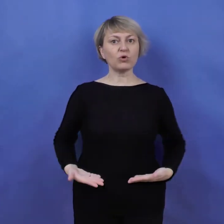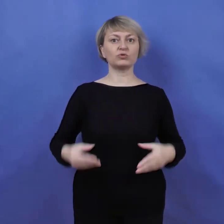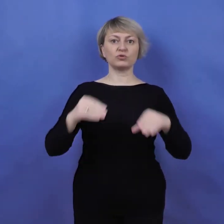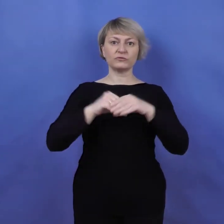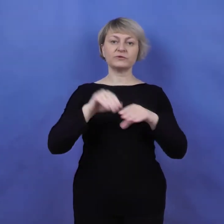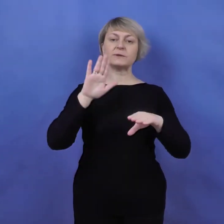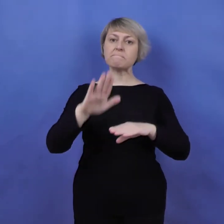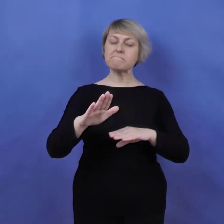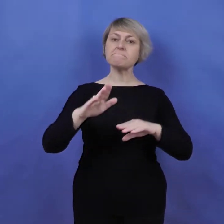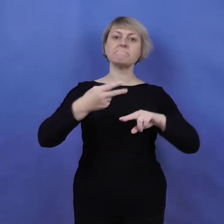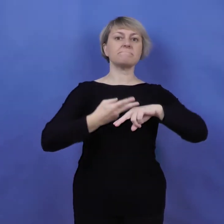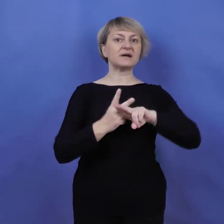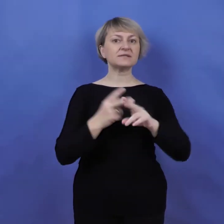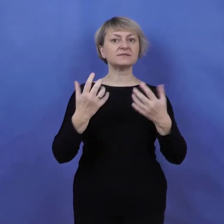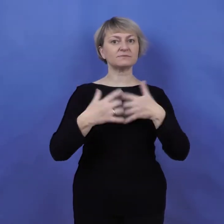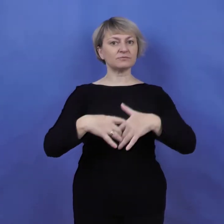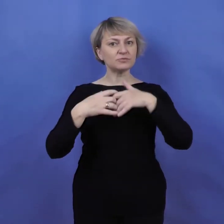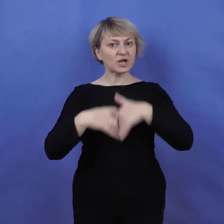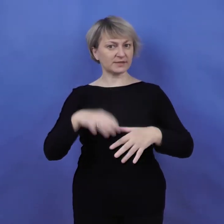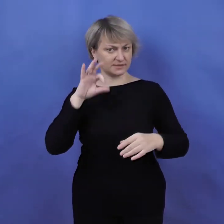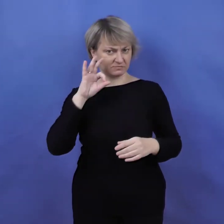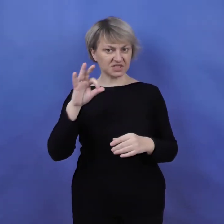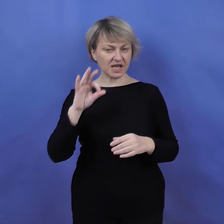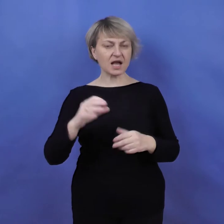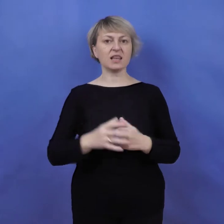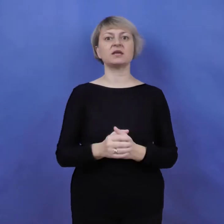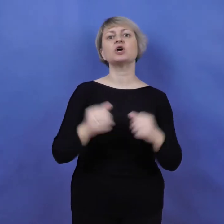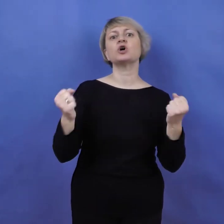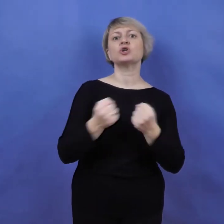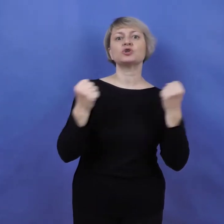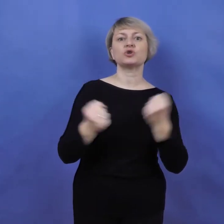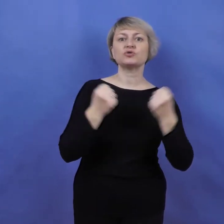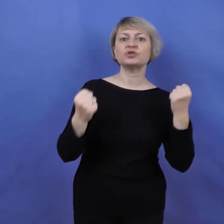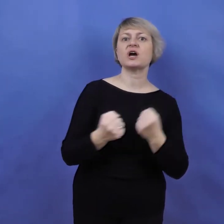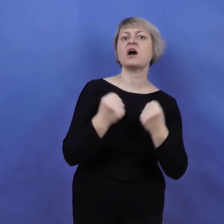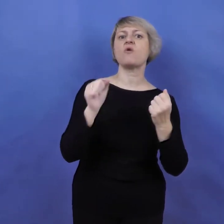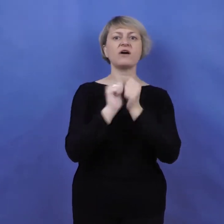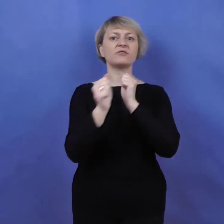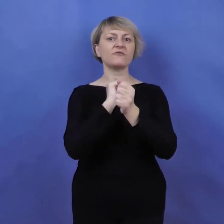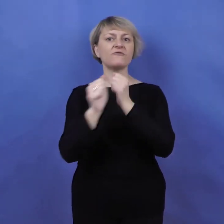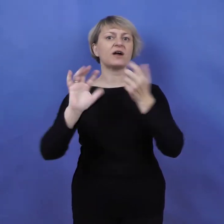i wyposażoną w specjalistyczny sprzęt formacją, przeznaczoną do walki z pożarami,